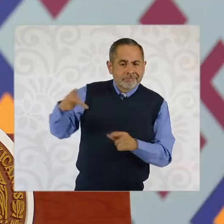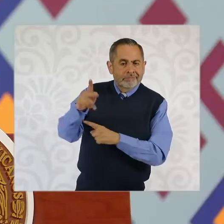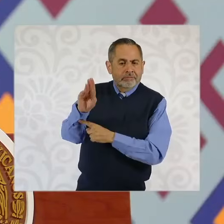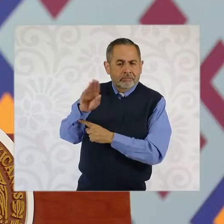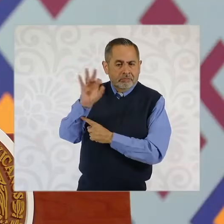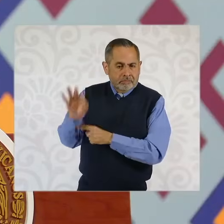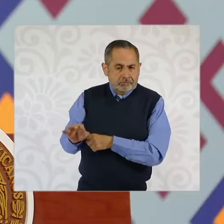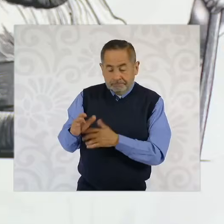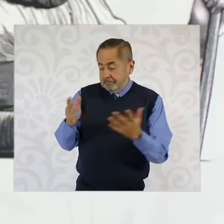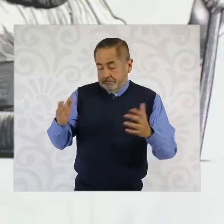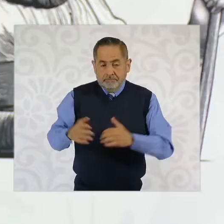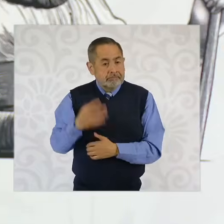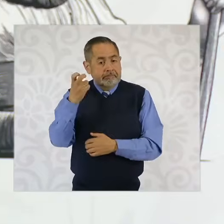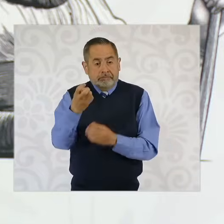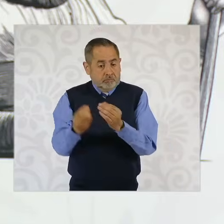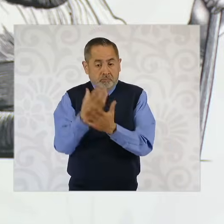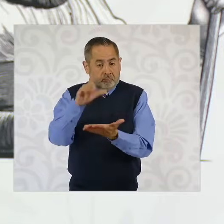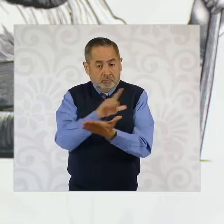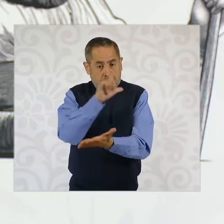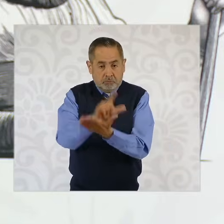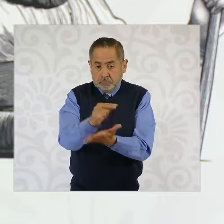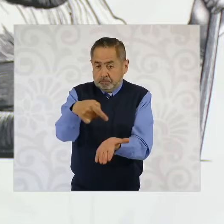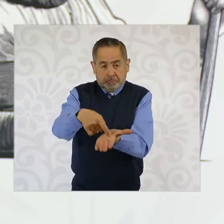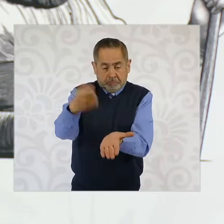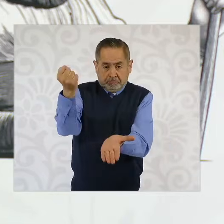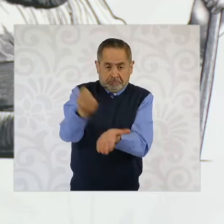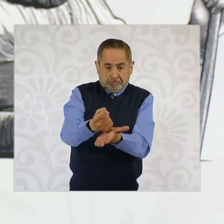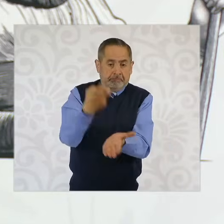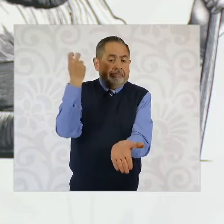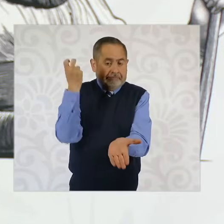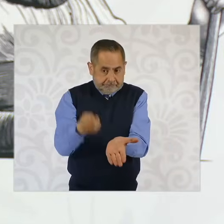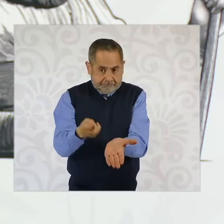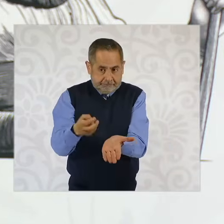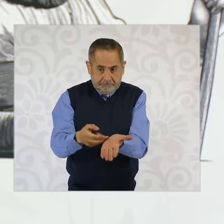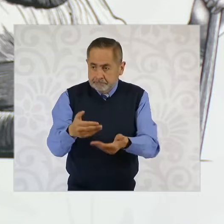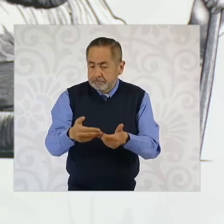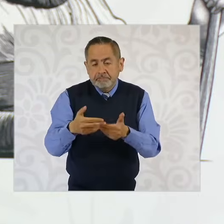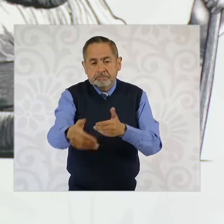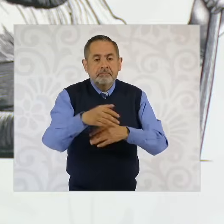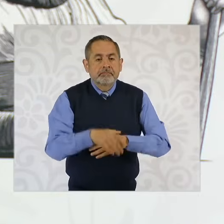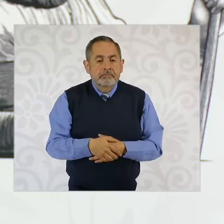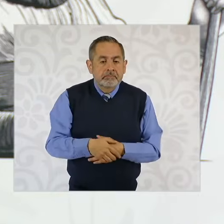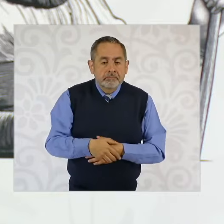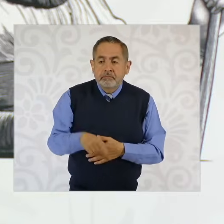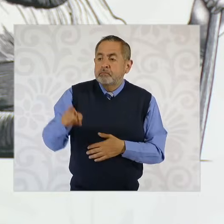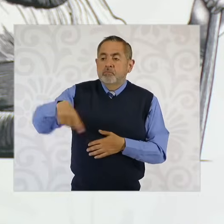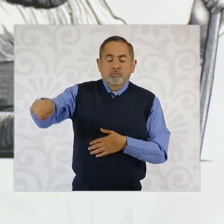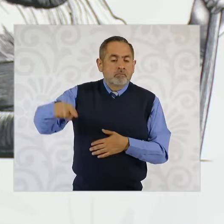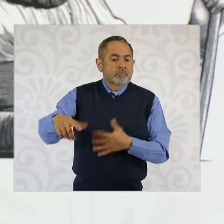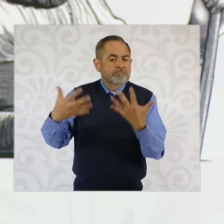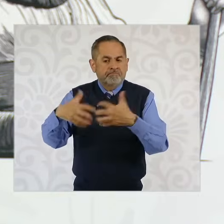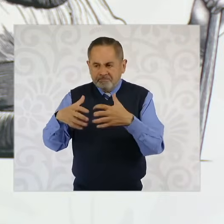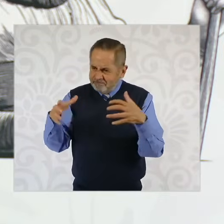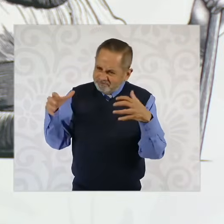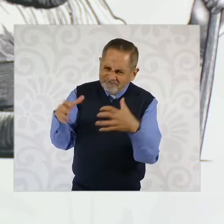modalidad con nuevas leyes se va a integrar la empresa nuevamente para hacerla más eficiente que